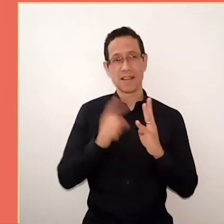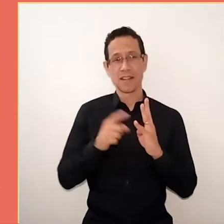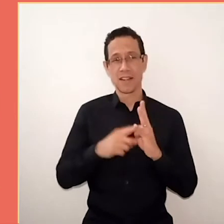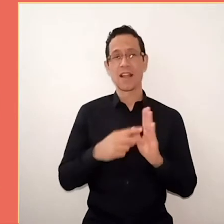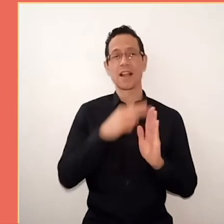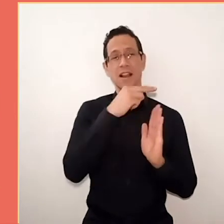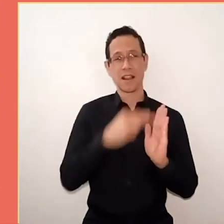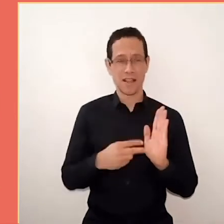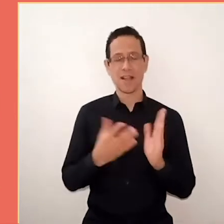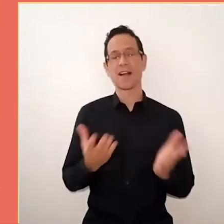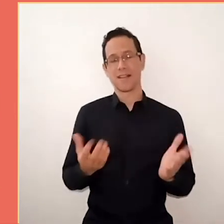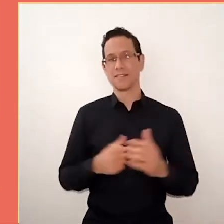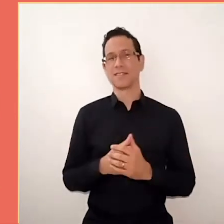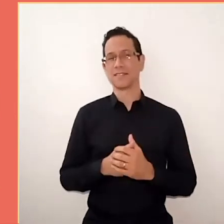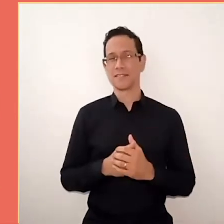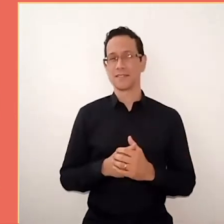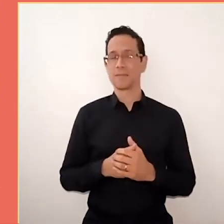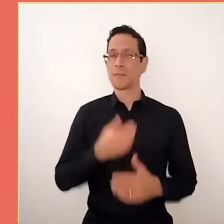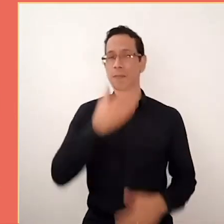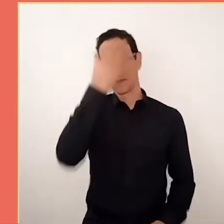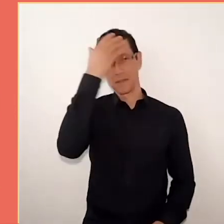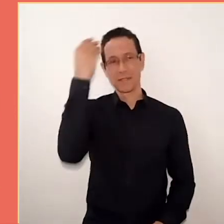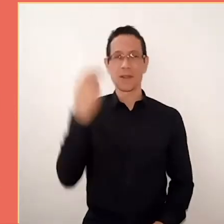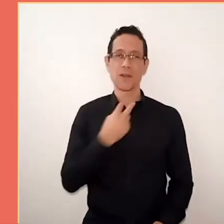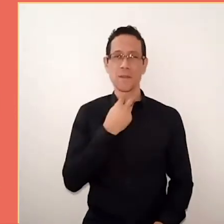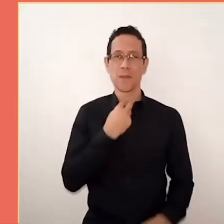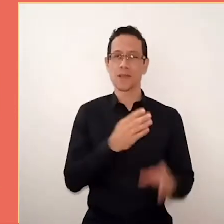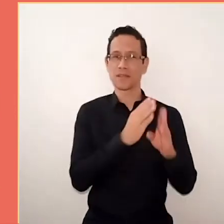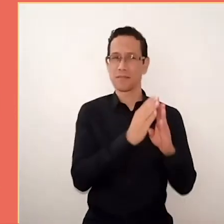Acho que a gente não pode esquecer essa mão dupla.